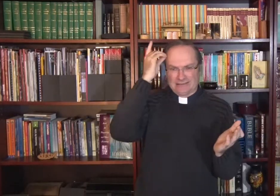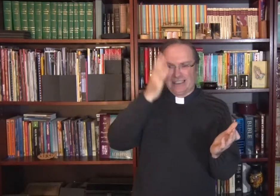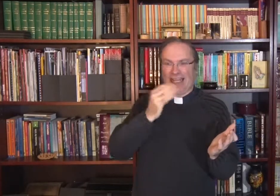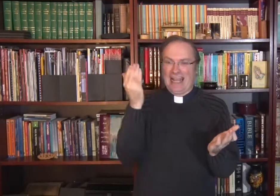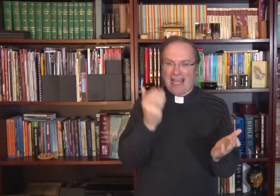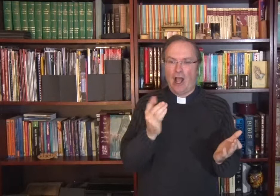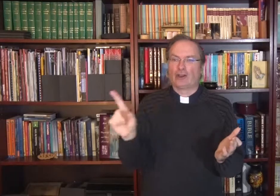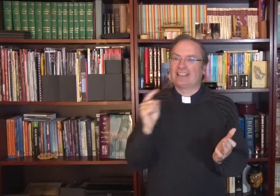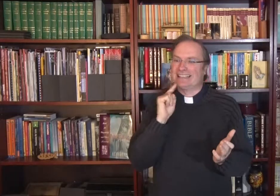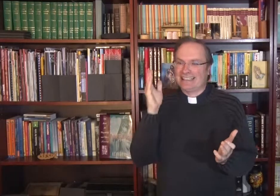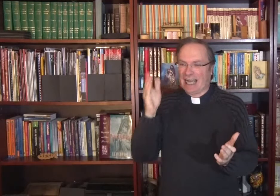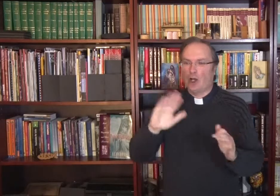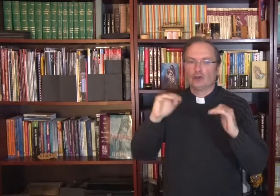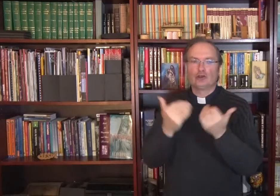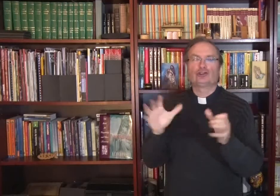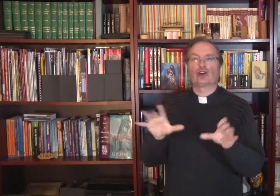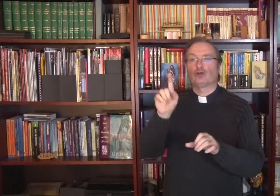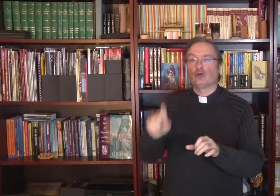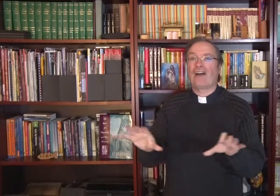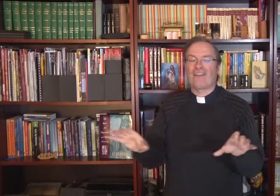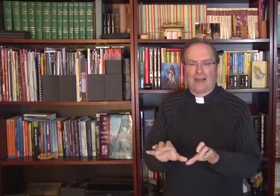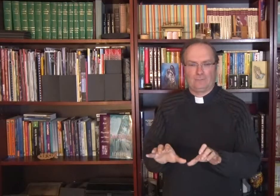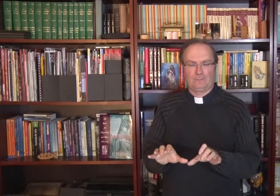et là on te dira tout ce que tu dois faire.’